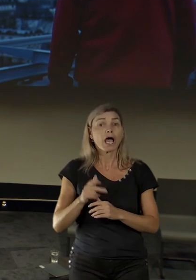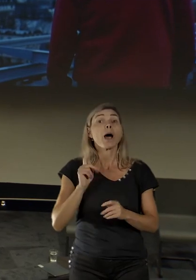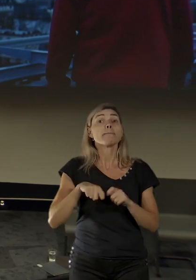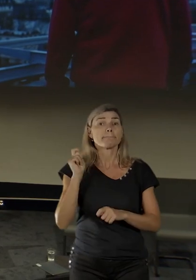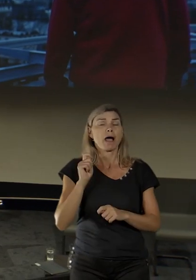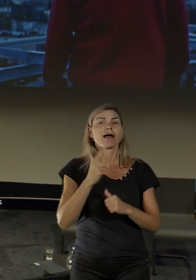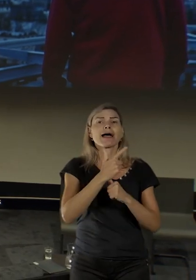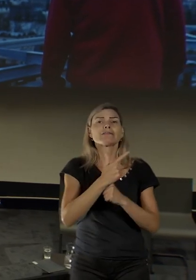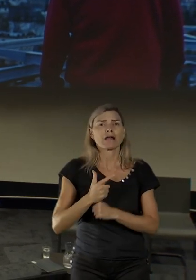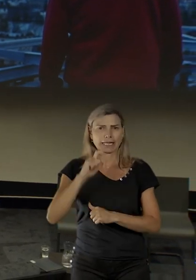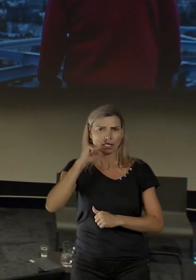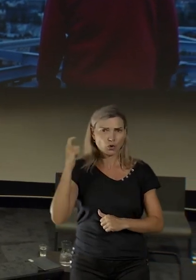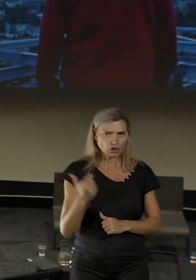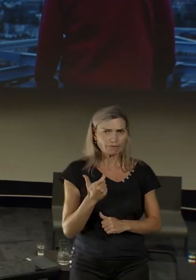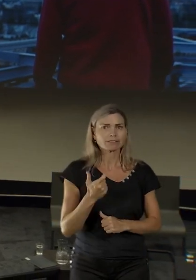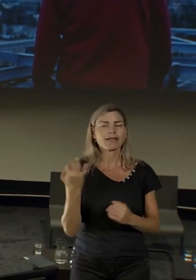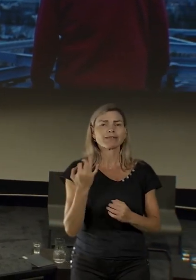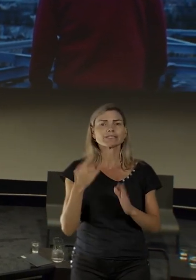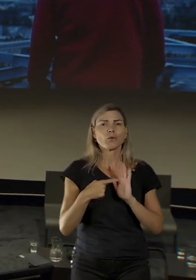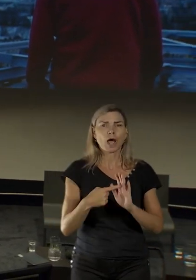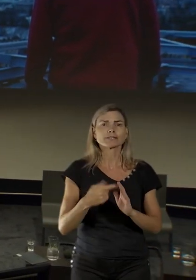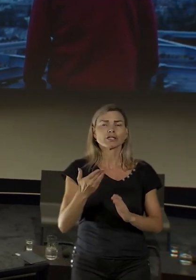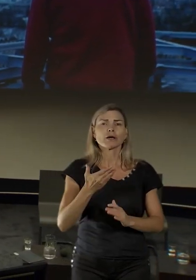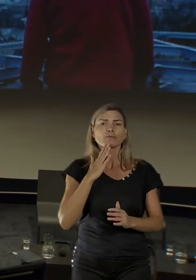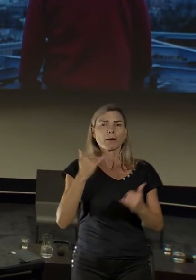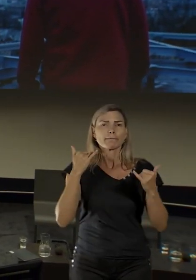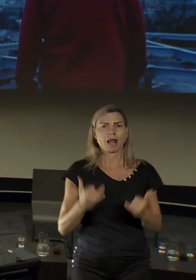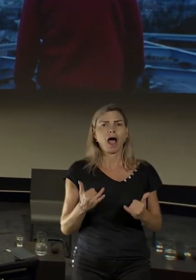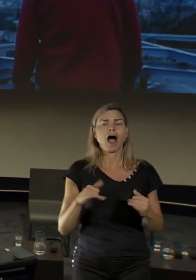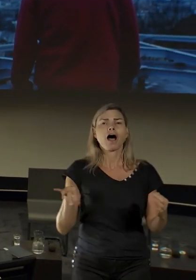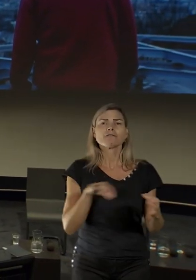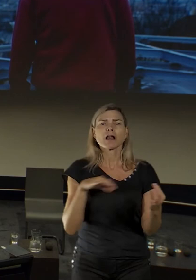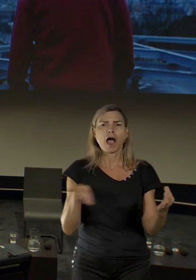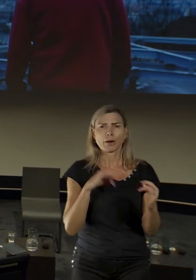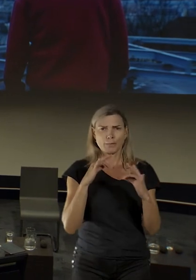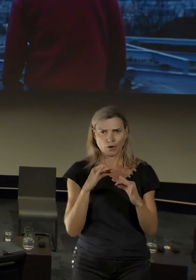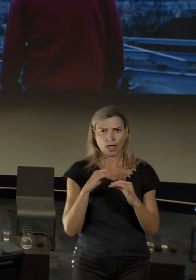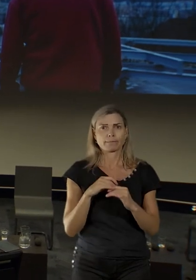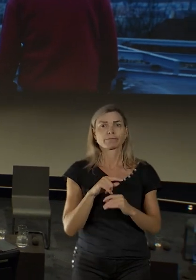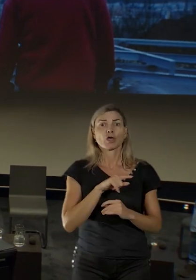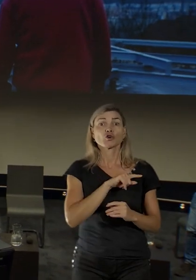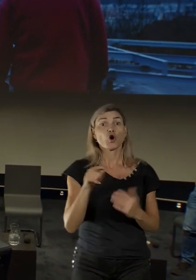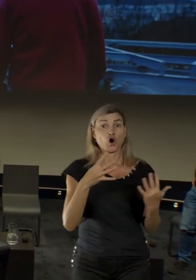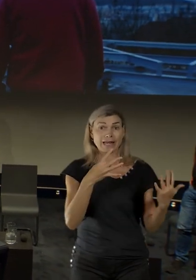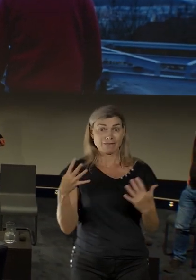Vltavské filharmonie. Do devíti výstava a do šesti je podatelna. Zítra.